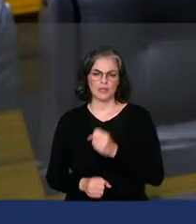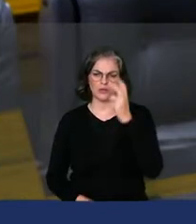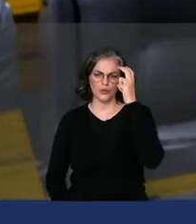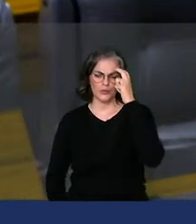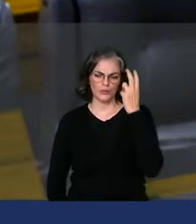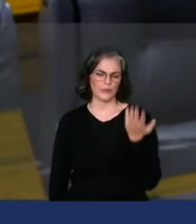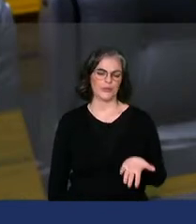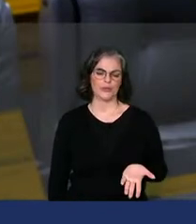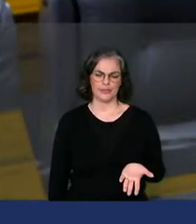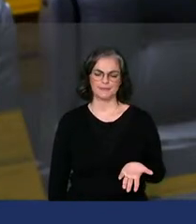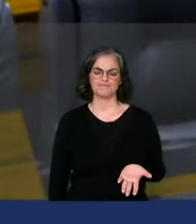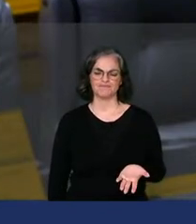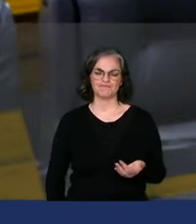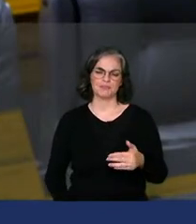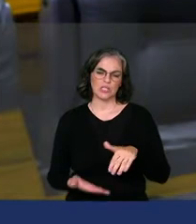PARA A CULTURA, E COM... QUE INFELIZMENTE TURBINA UMA